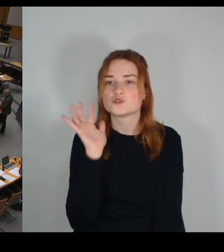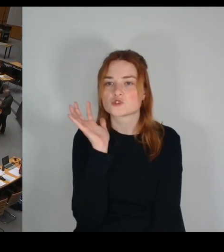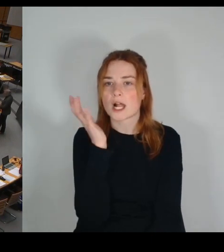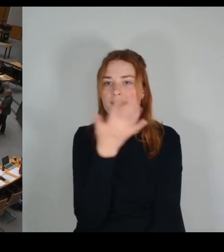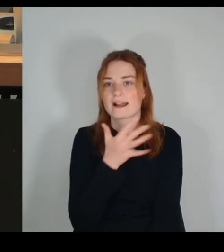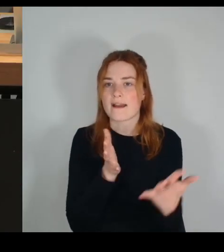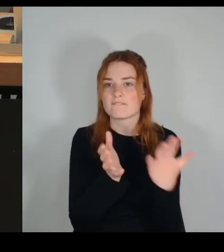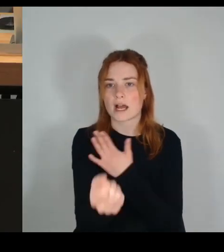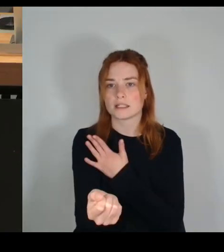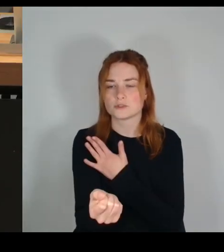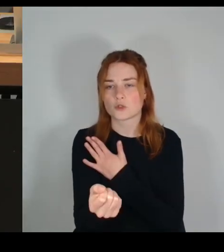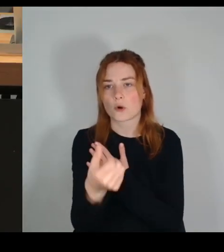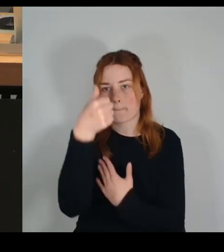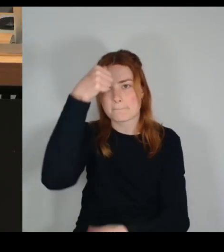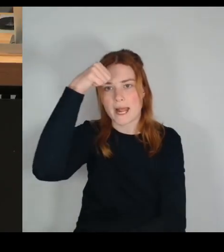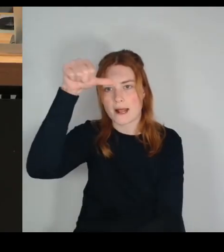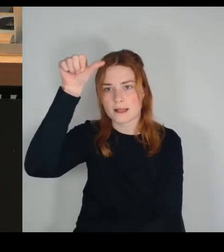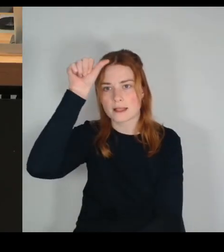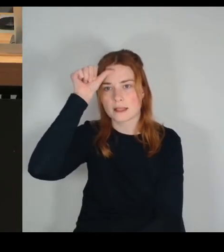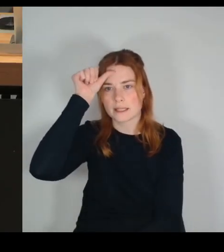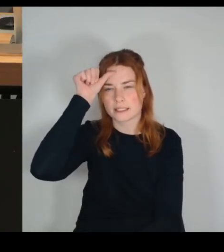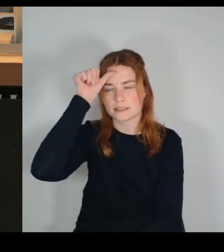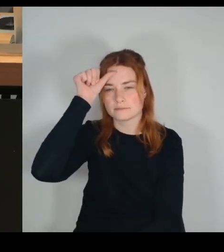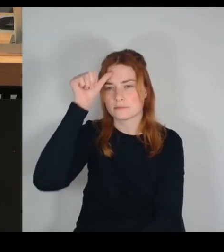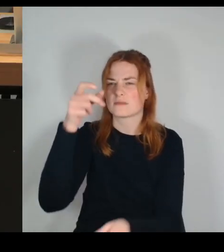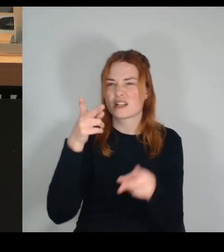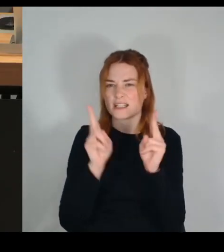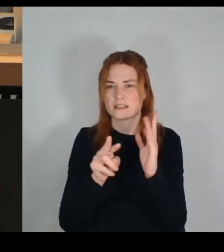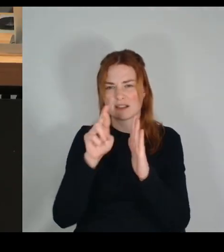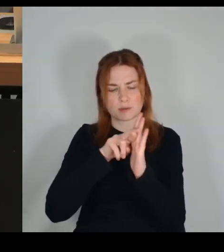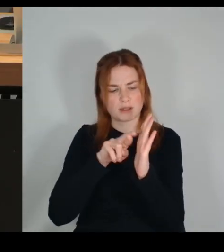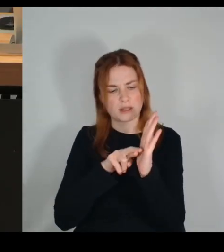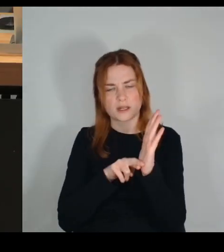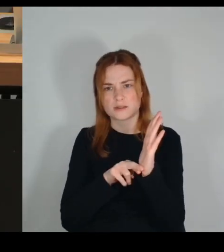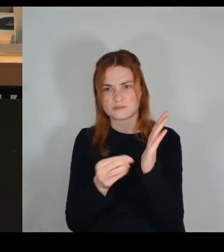Regelung im ASOG mehr und so soll es auch bleiben aus unserer Sicht.